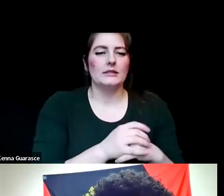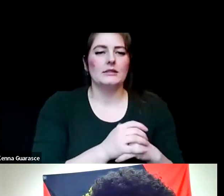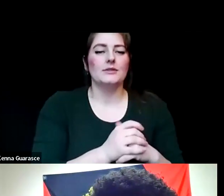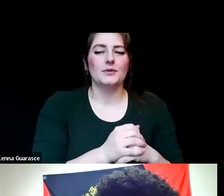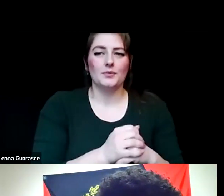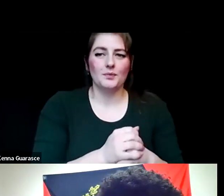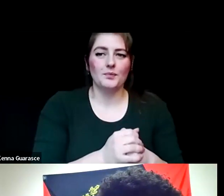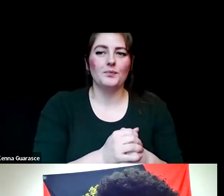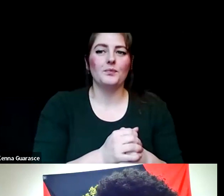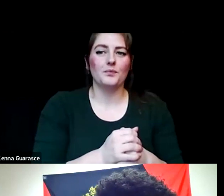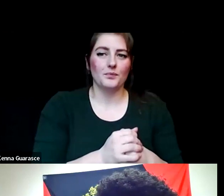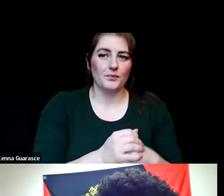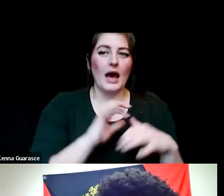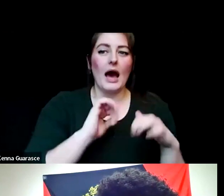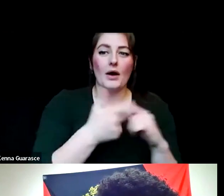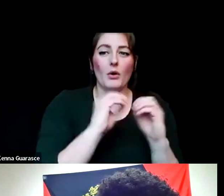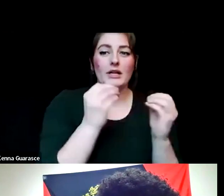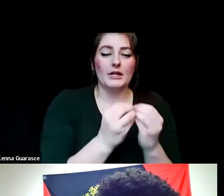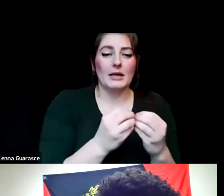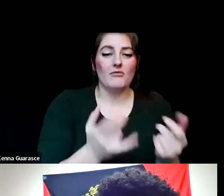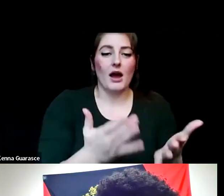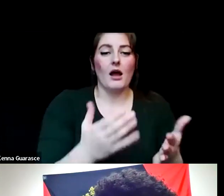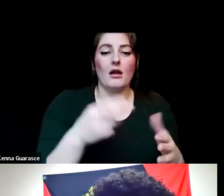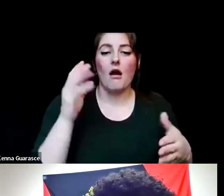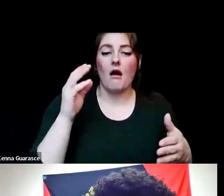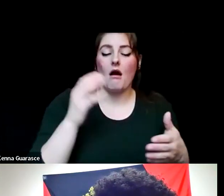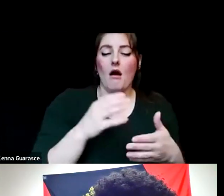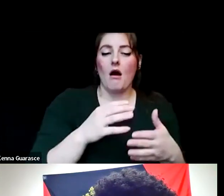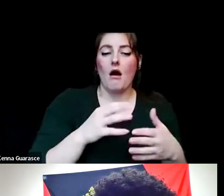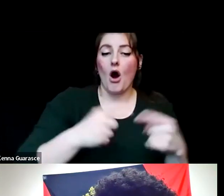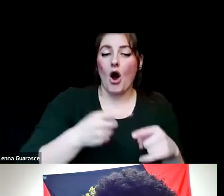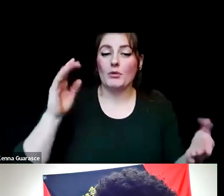"¿Cómo pueden las organizaciones que proporcionan suministros de reducción de daños,